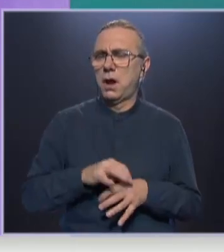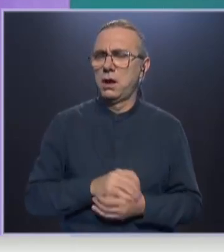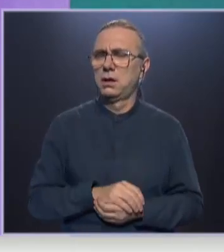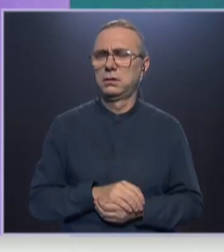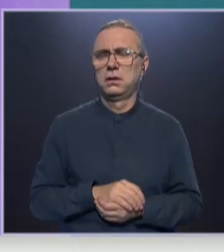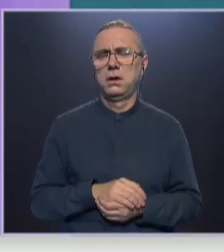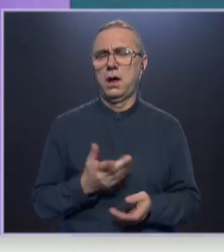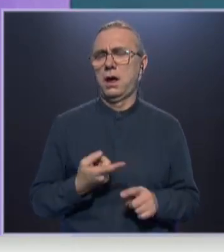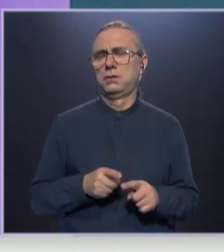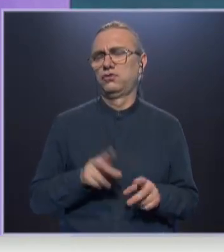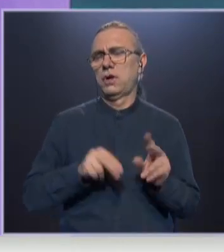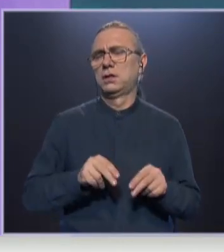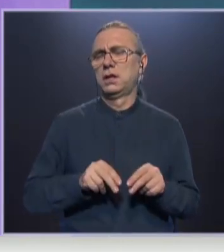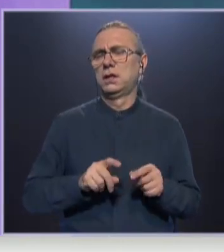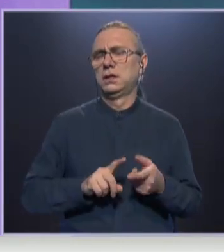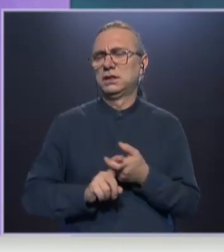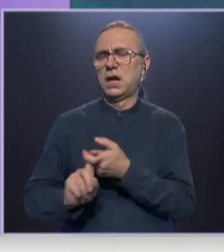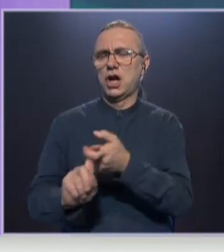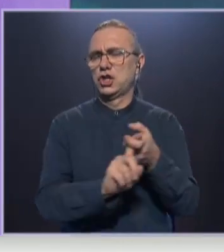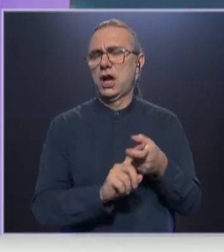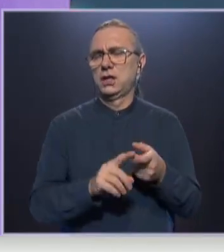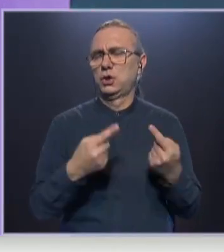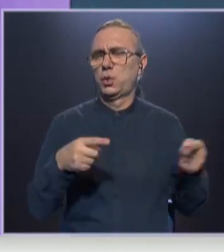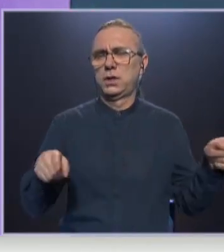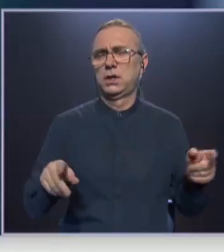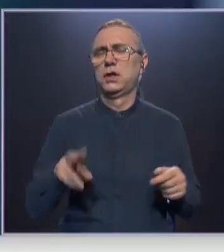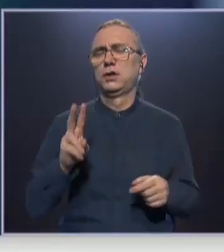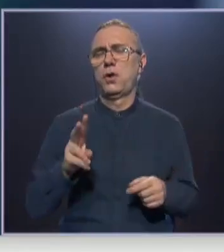заражение тех кто оказались с тобой в одном пространстве